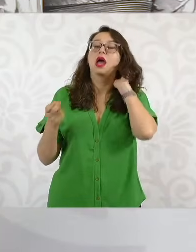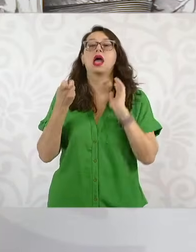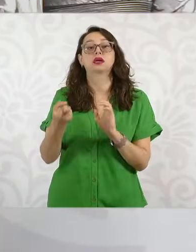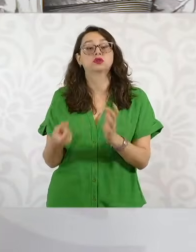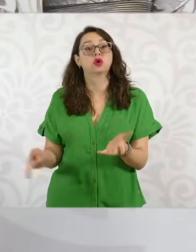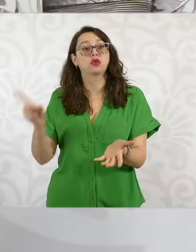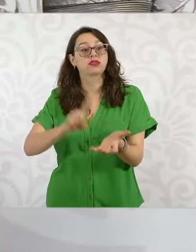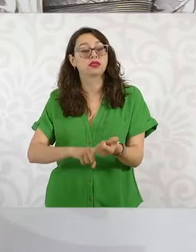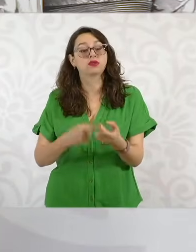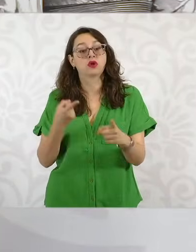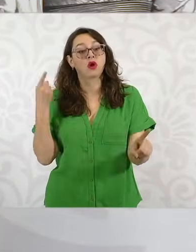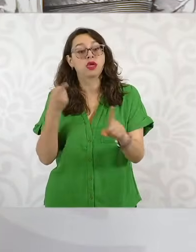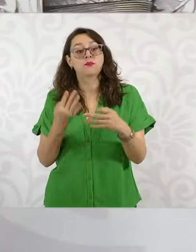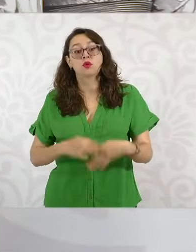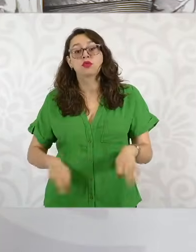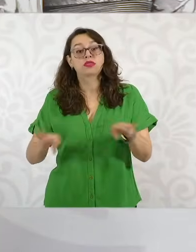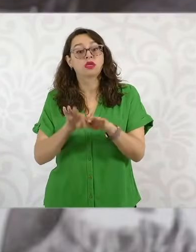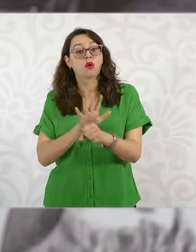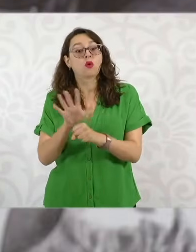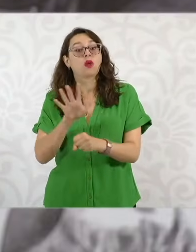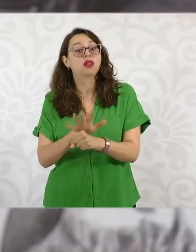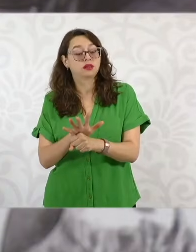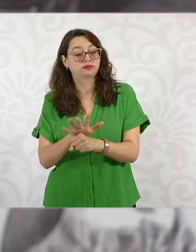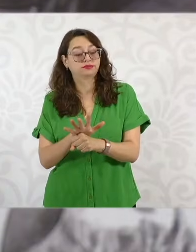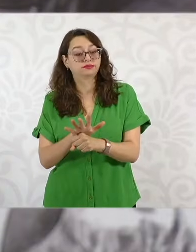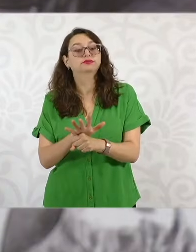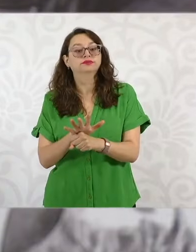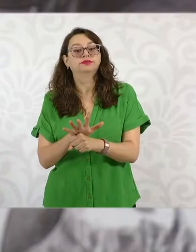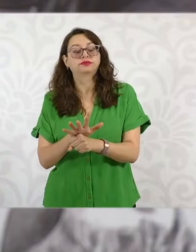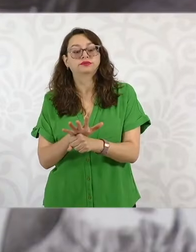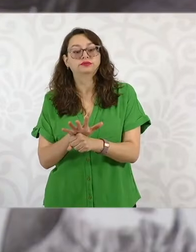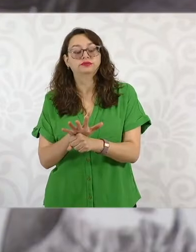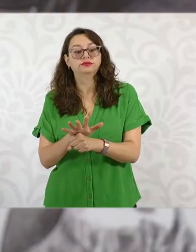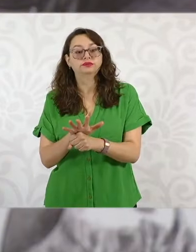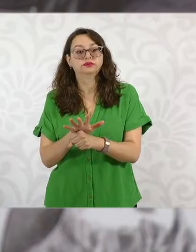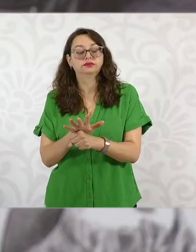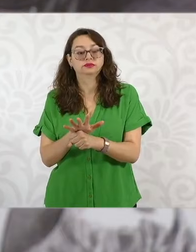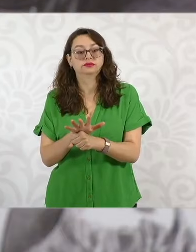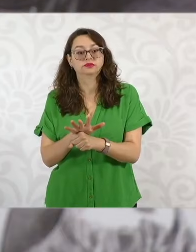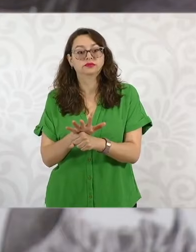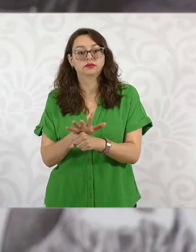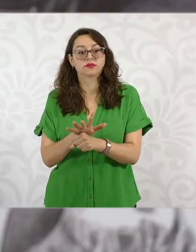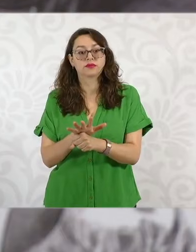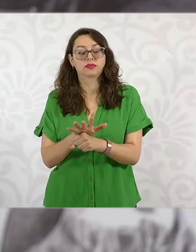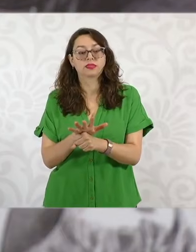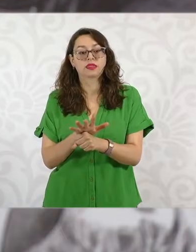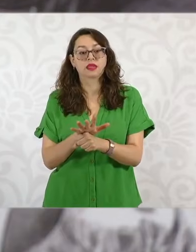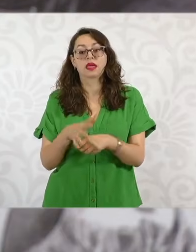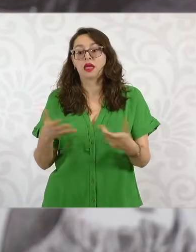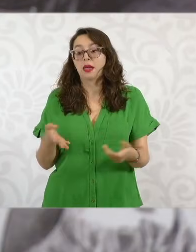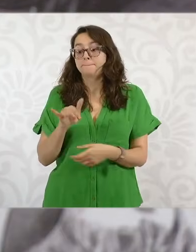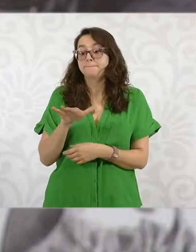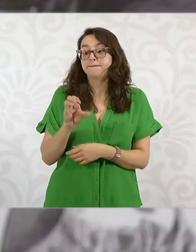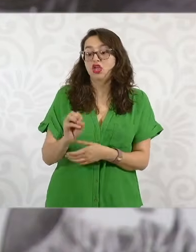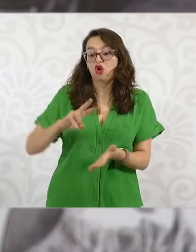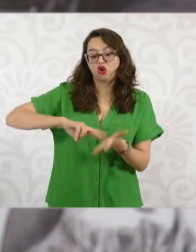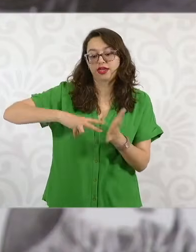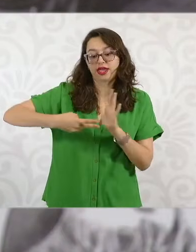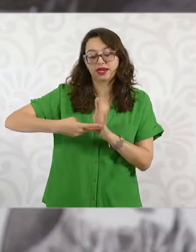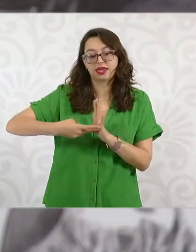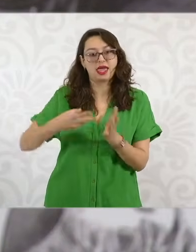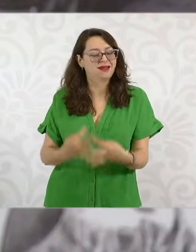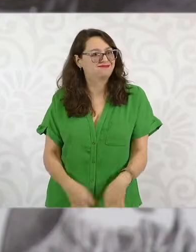desarrollo tiene que ver con el desarrollo de la bio este ingeniería, que se vuelve muy importante